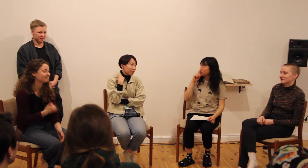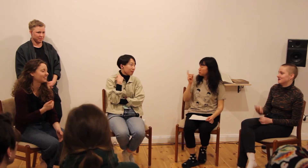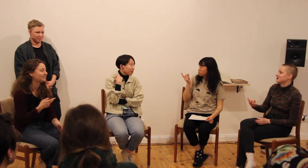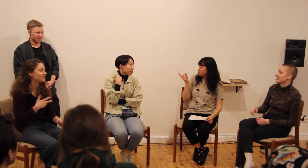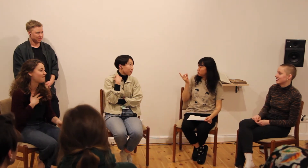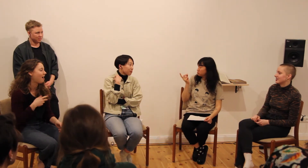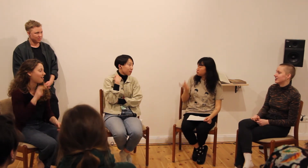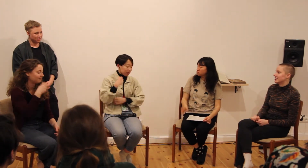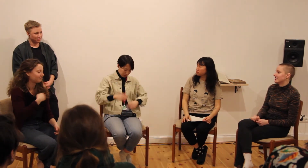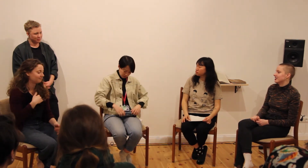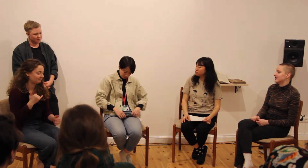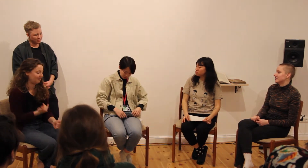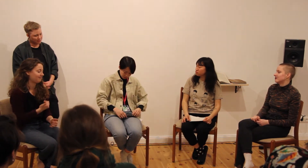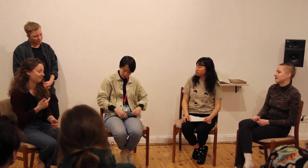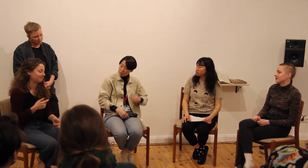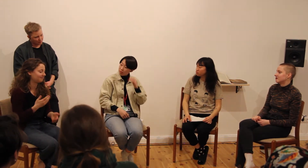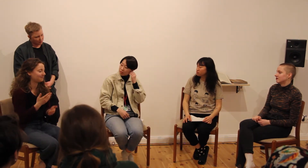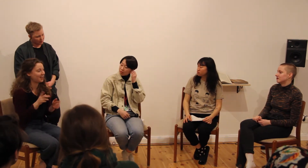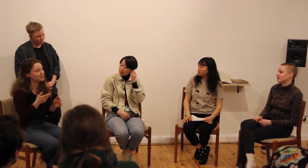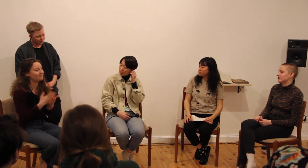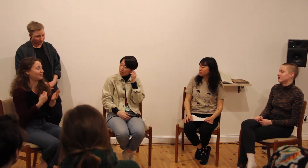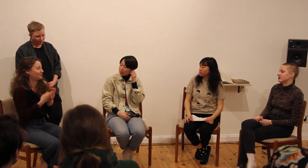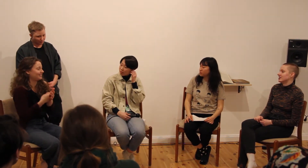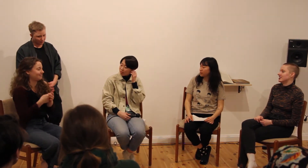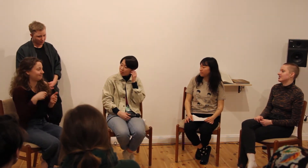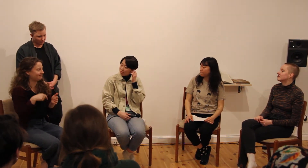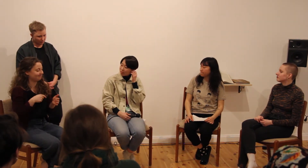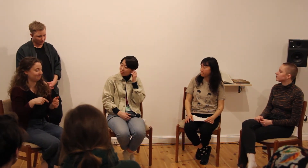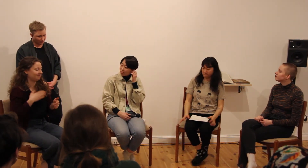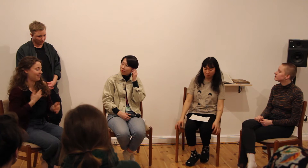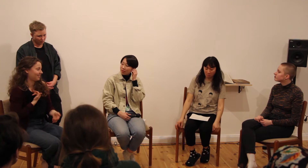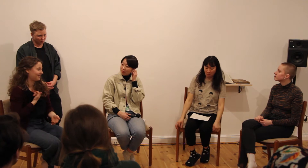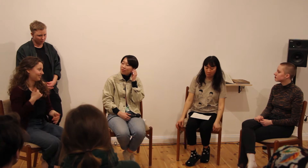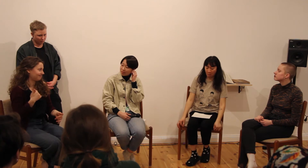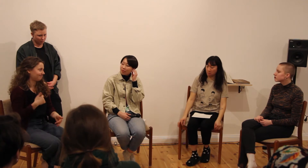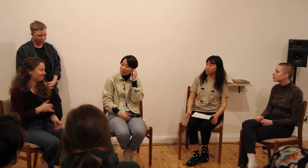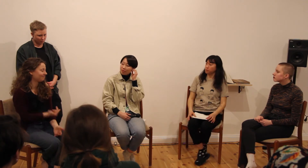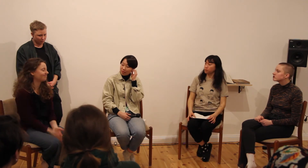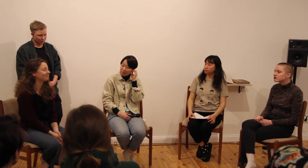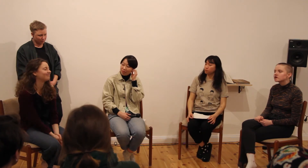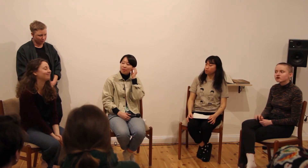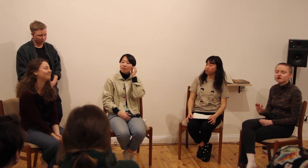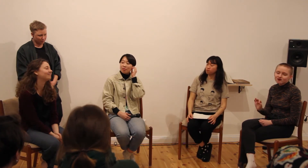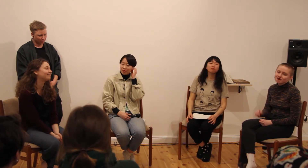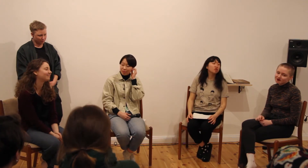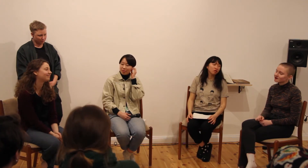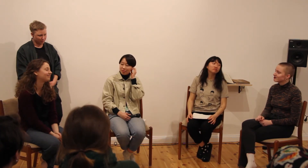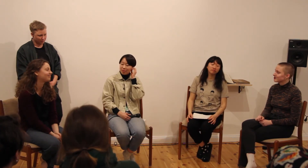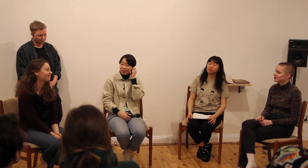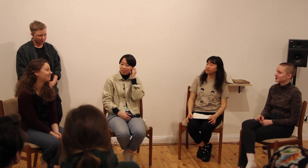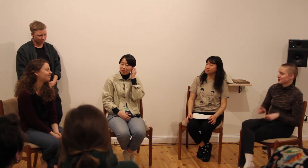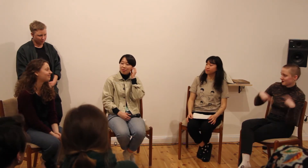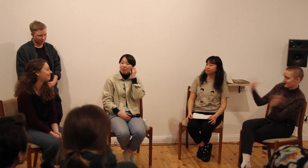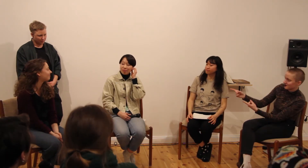Erst da hat es sich wirklich gefestigt, dass ich das für mich nochmal reflektiert habe und wertgeschätzt habe und dass es ein Teil von mir und meiner Identität ist.